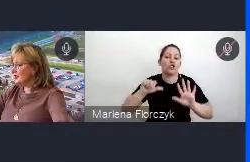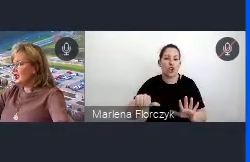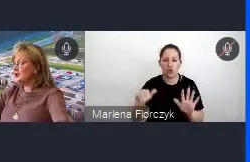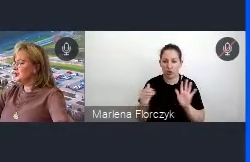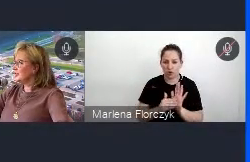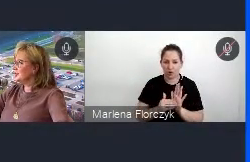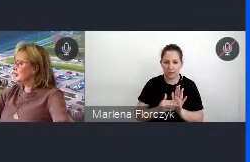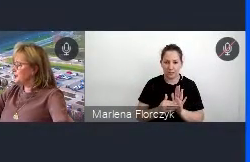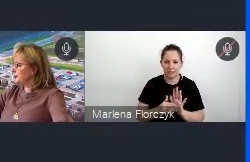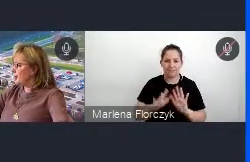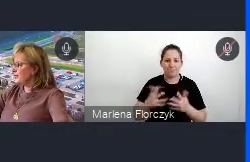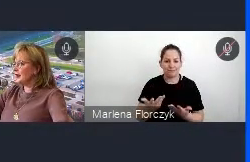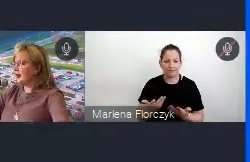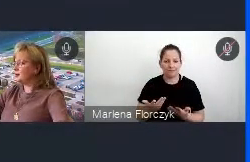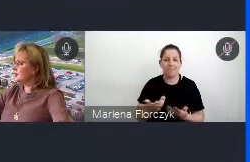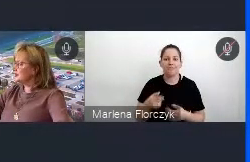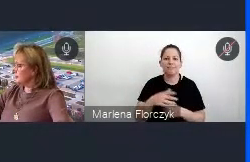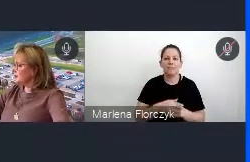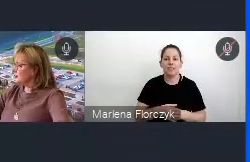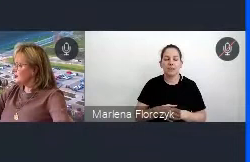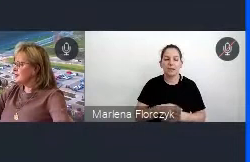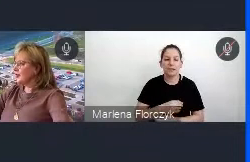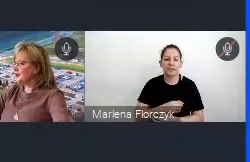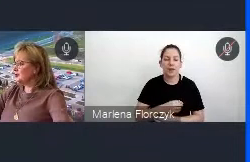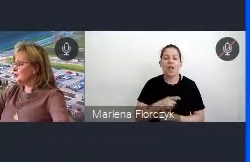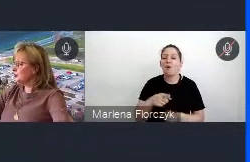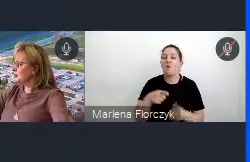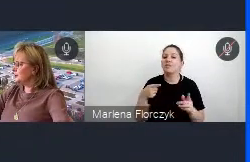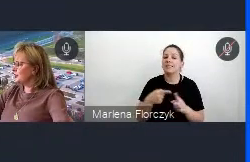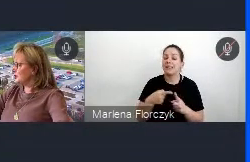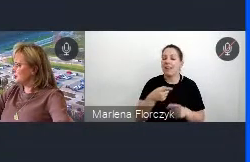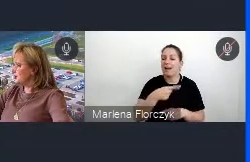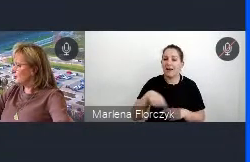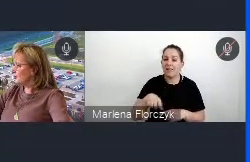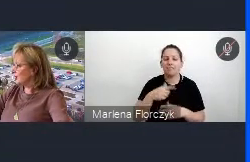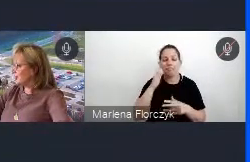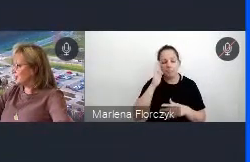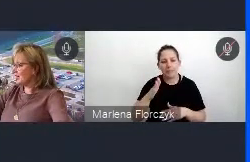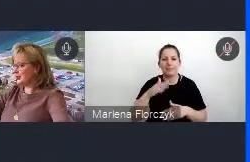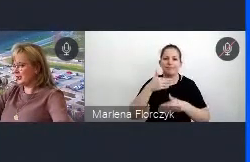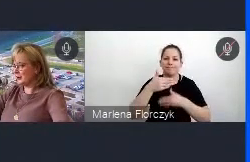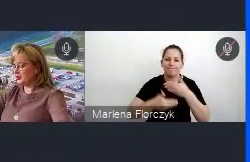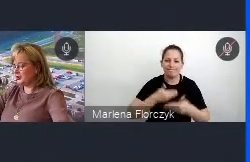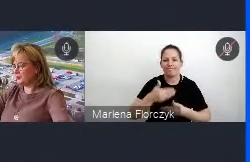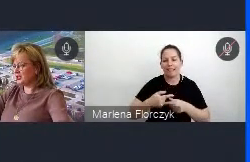Czyli ta depopulacja to jest to wyzwanie, z którym będziemy się zmagać w najbliższym czasie